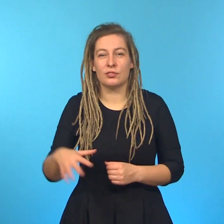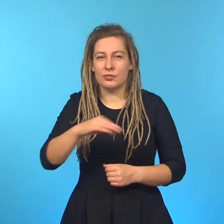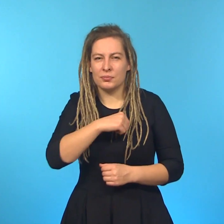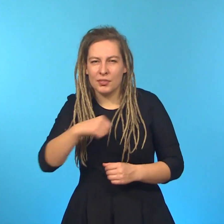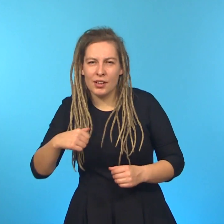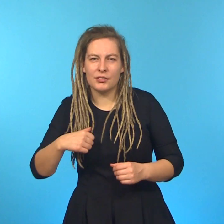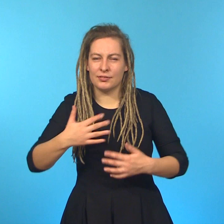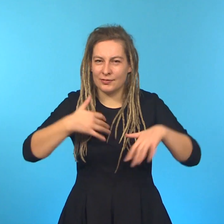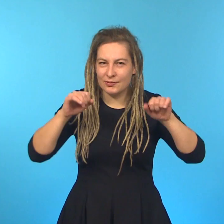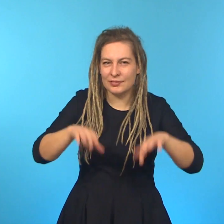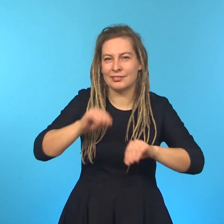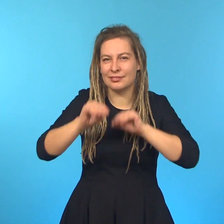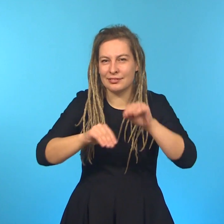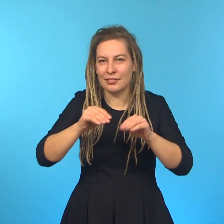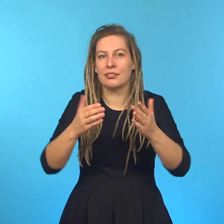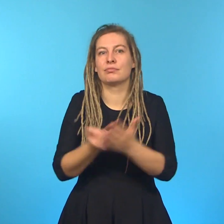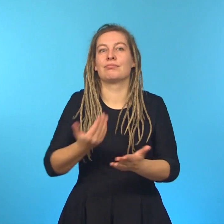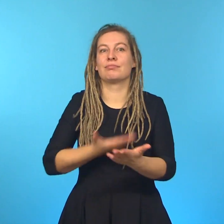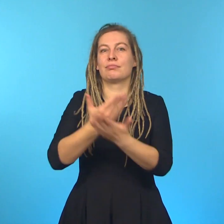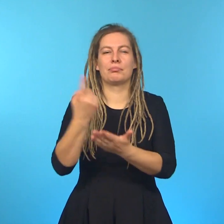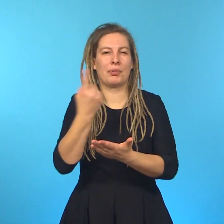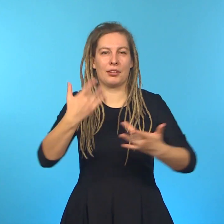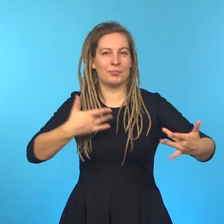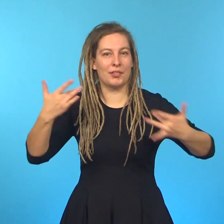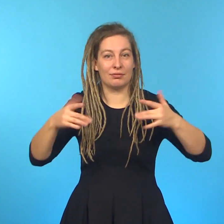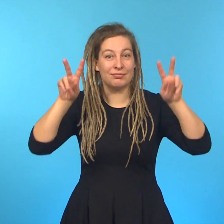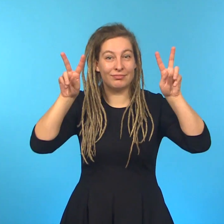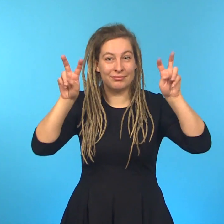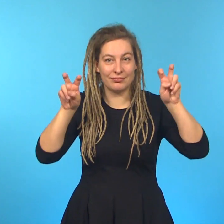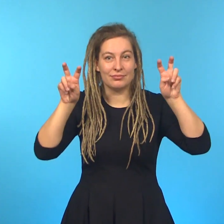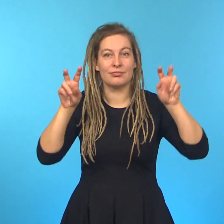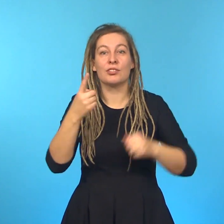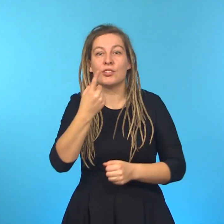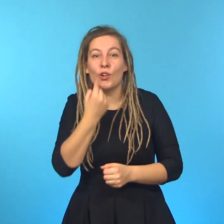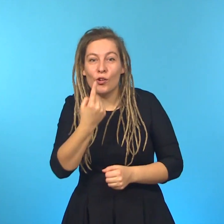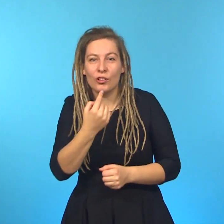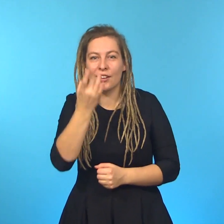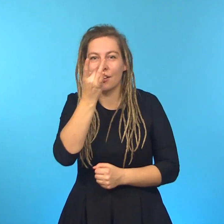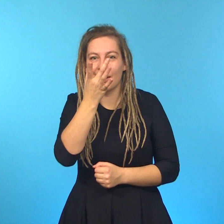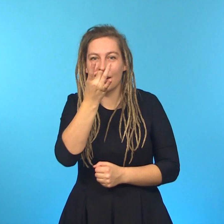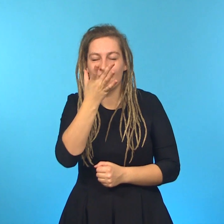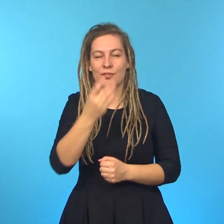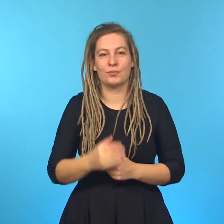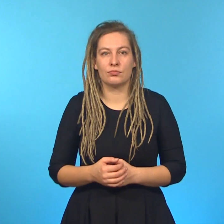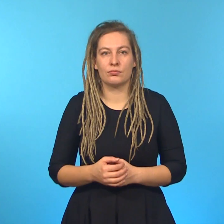Savo jėgomis pastatytas pirmasis spektaklis „Raudonoji gėlelė“.